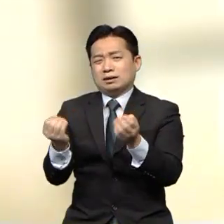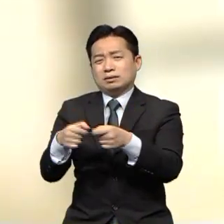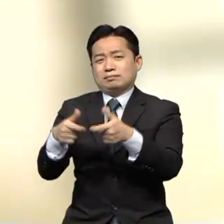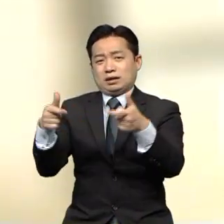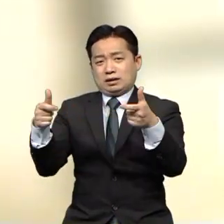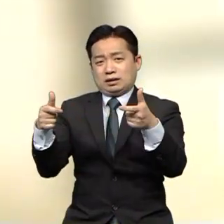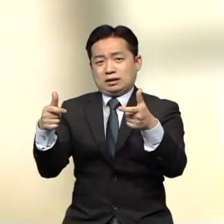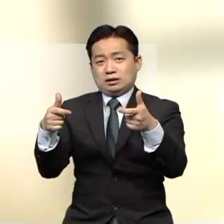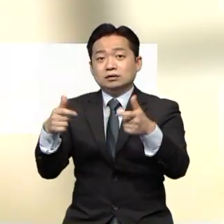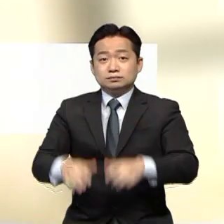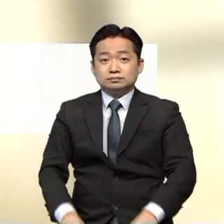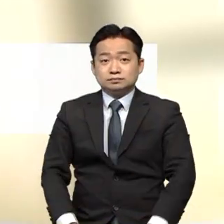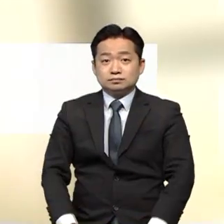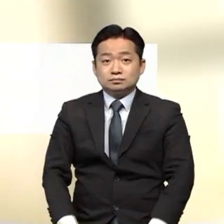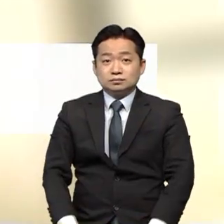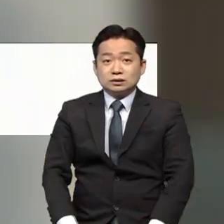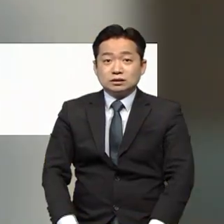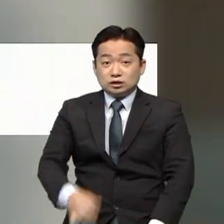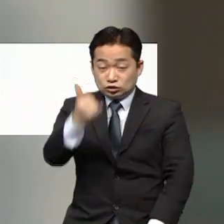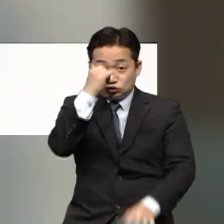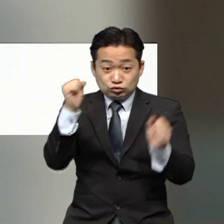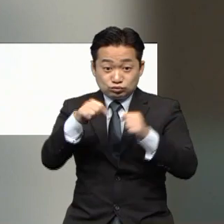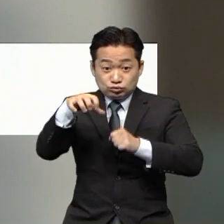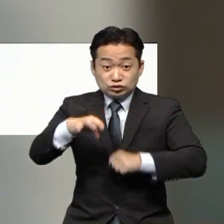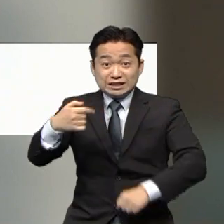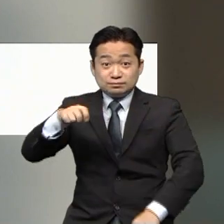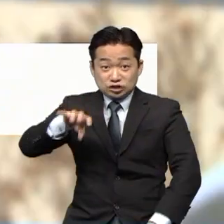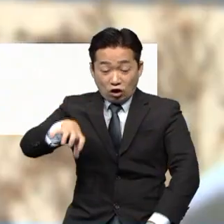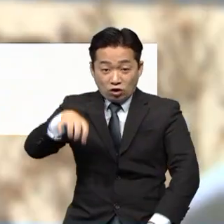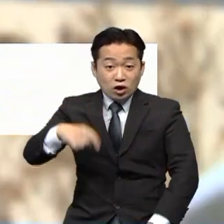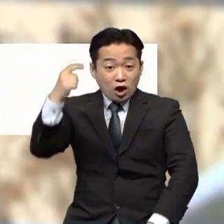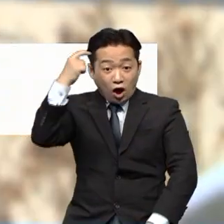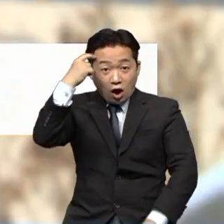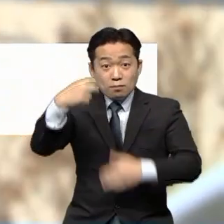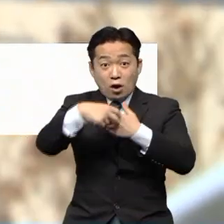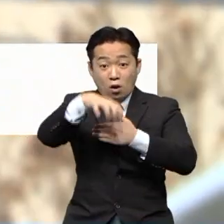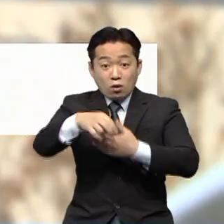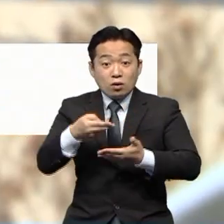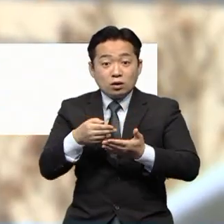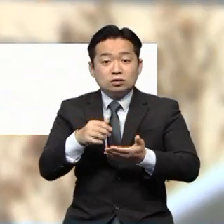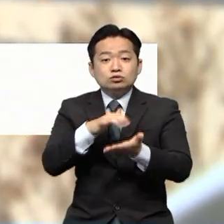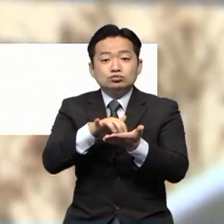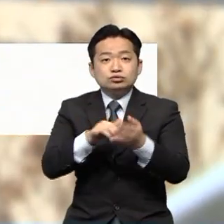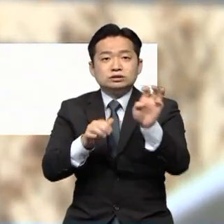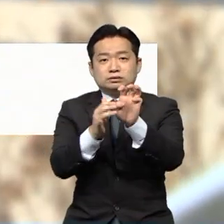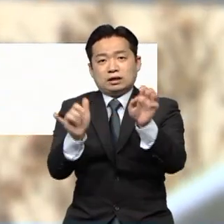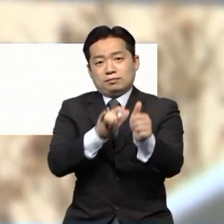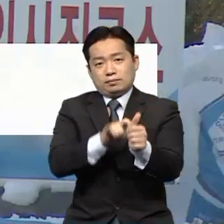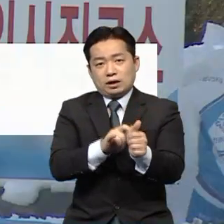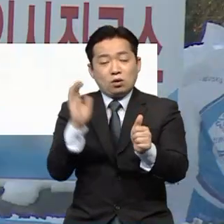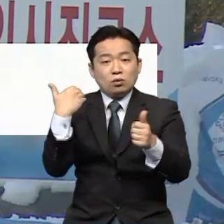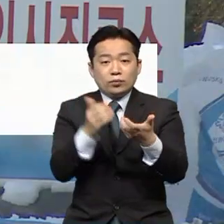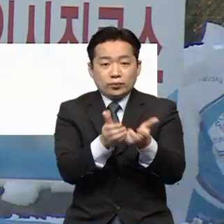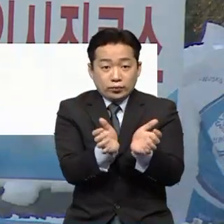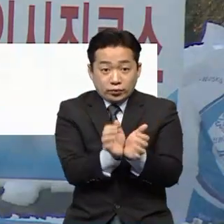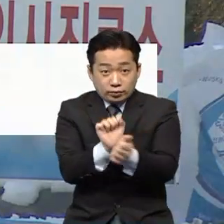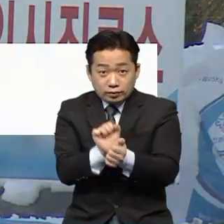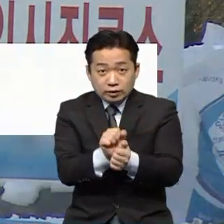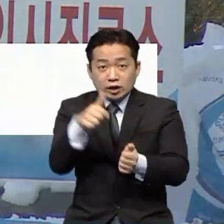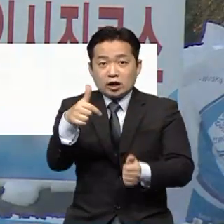(기자) 충북 음성의 정신병원에서는 오늘 하루 30명의 확진자가 나왔는데 최근 집단 감염이 발생한 괴산 성모병원에서 이